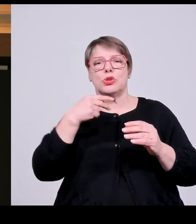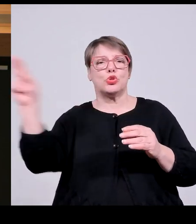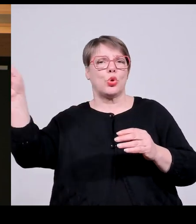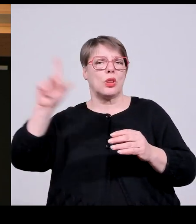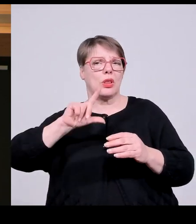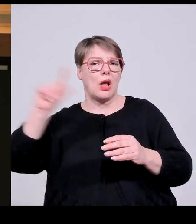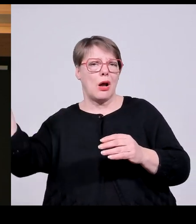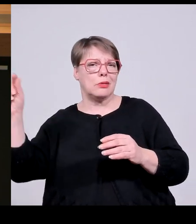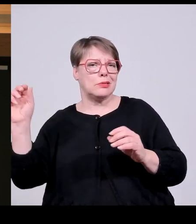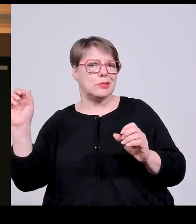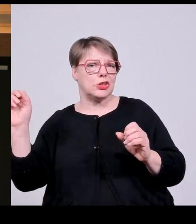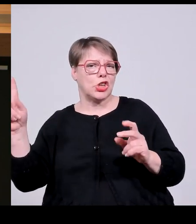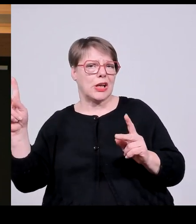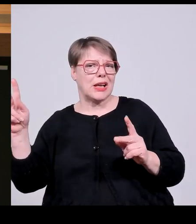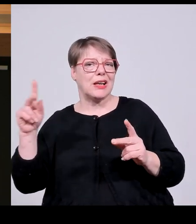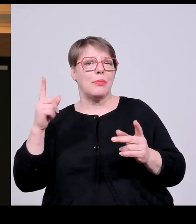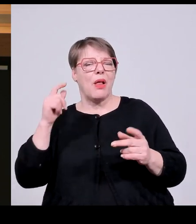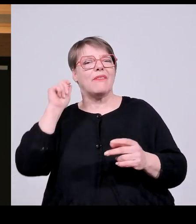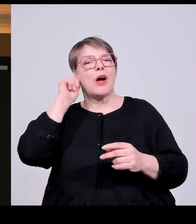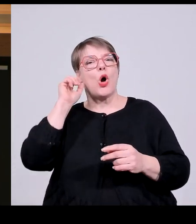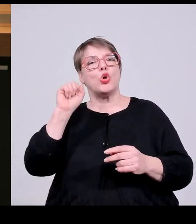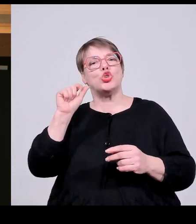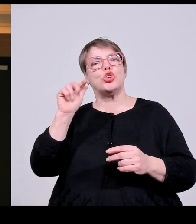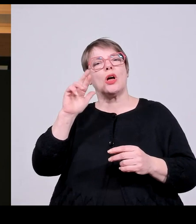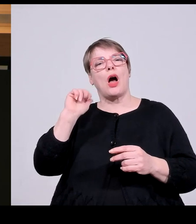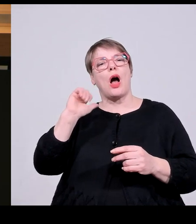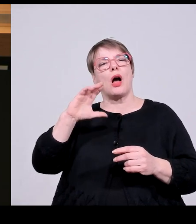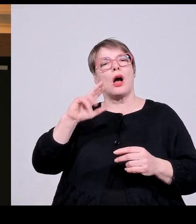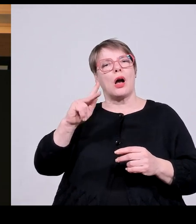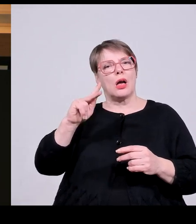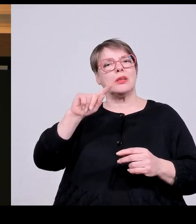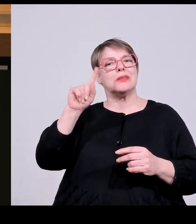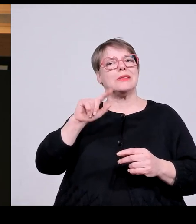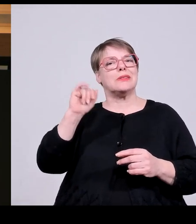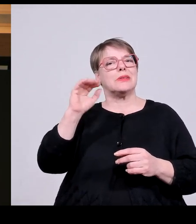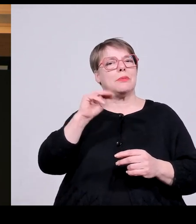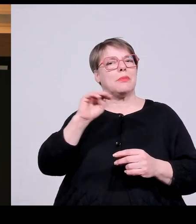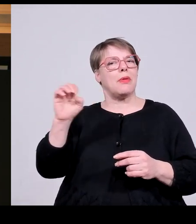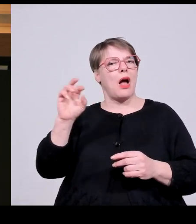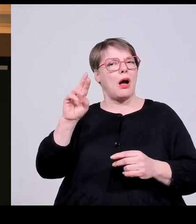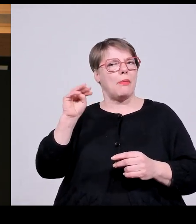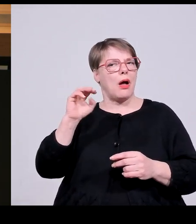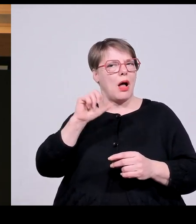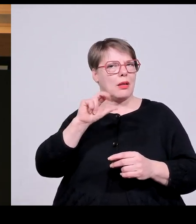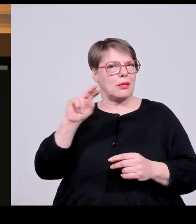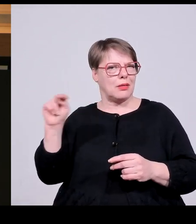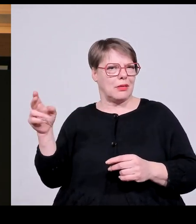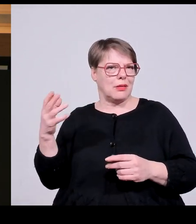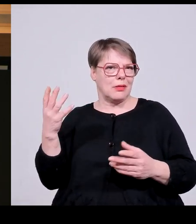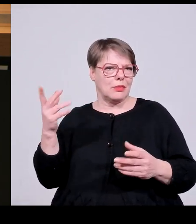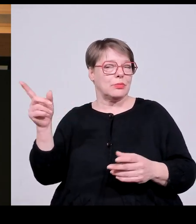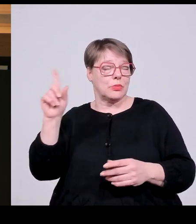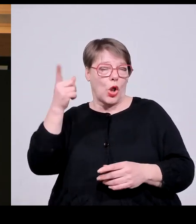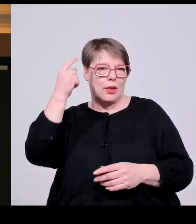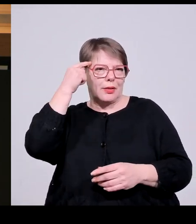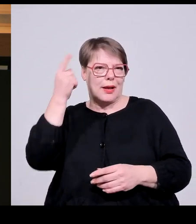Nun zu ihrem Wohnungsbau ziehen. Sie wollen achtzigtausend Wohnungen bauen bis 2028. Das sind 13.000 pro Jahr.